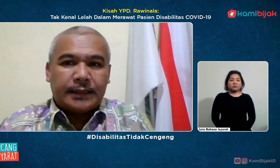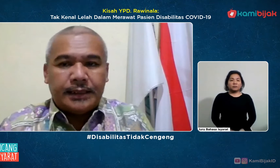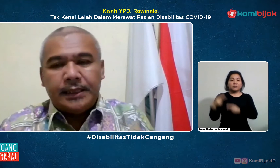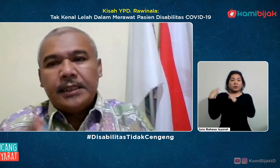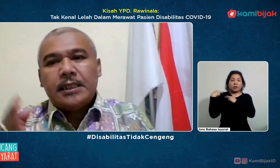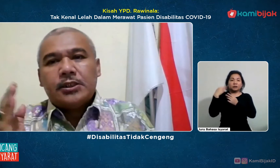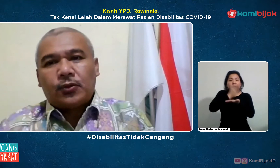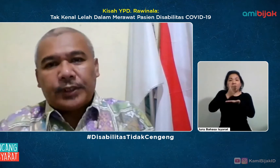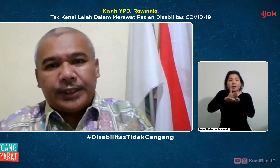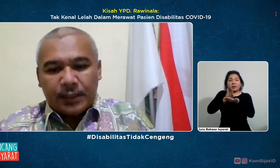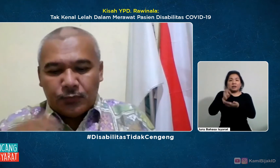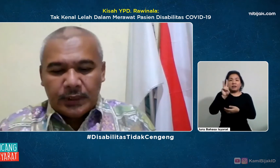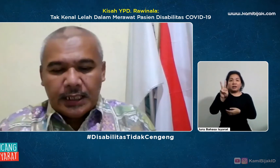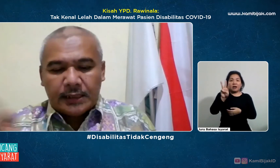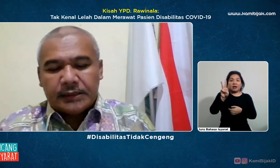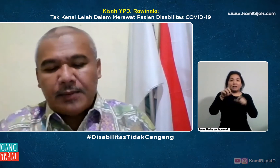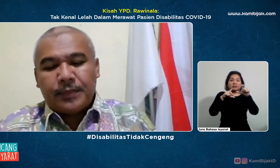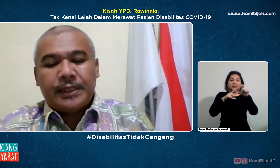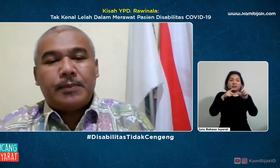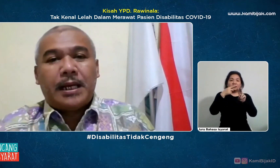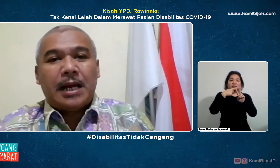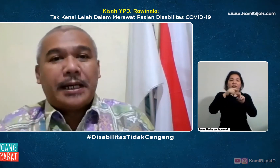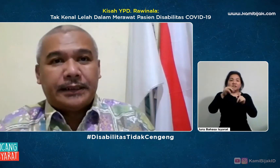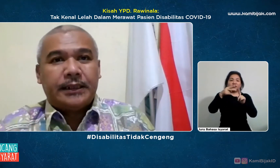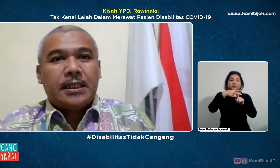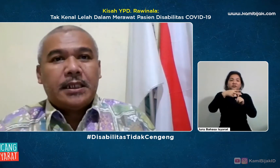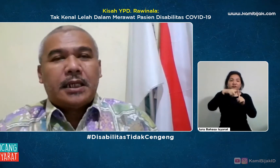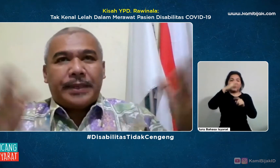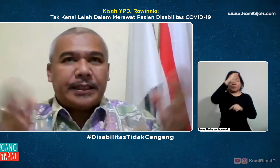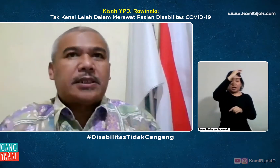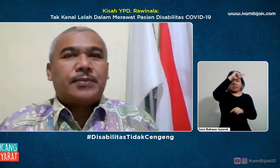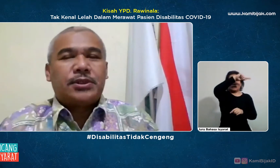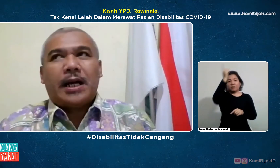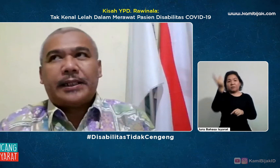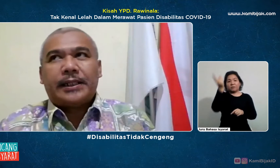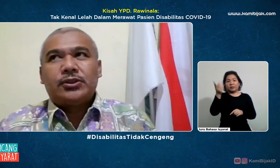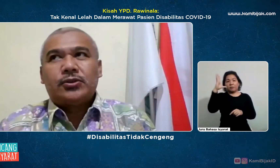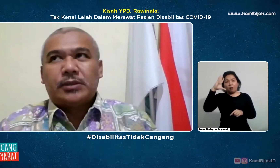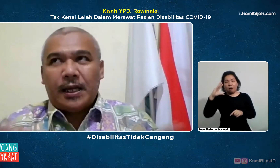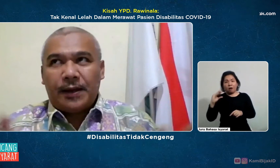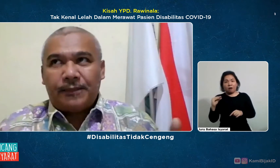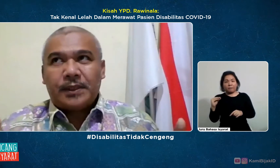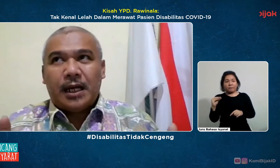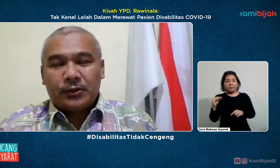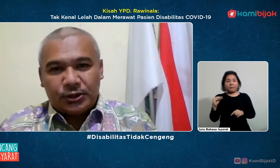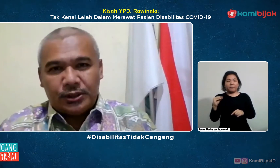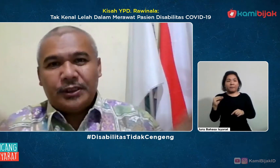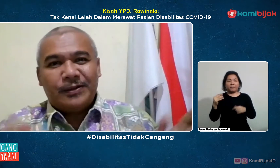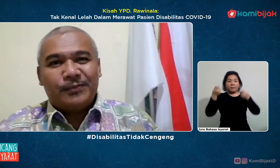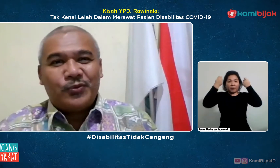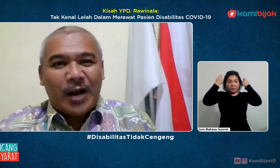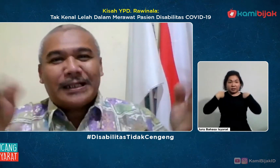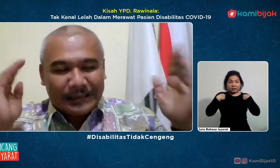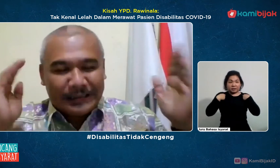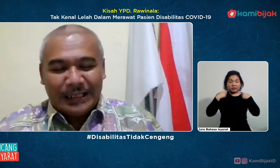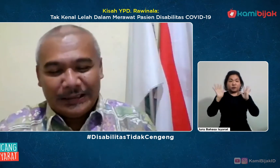dari pagi sore Kemudian sampai malam hari dan APBD sehabis dipakai juga harus dibuang,